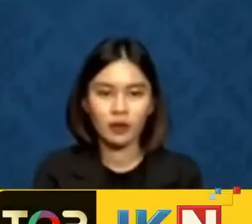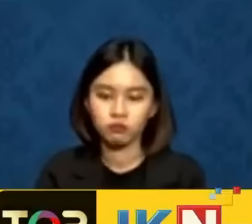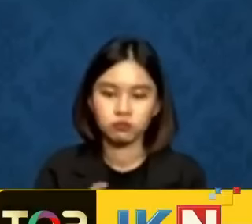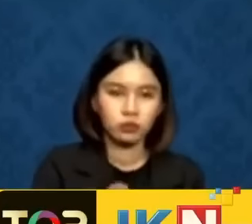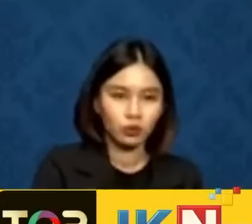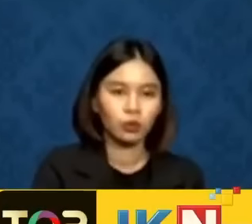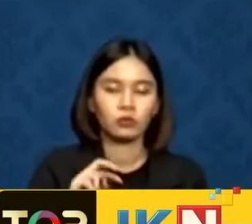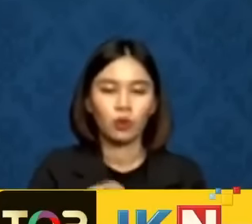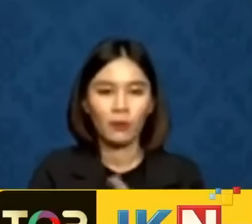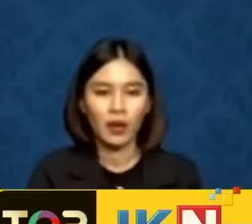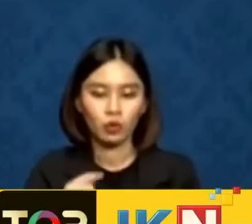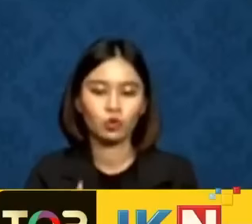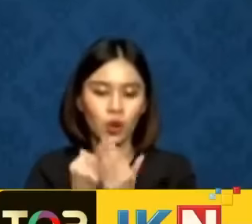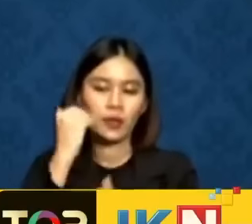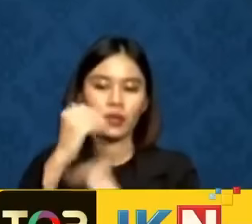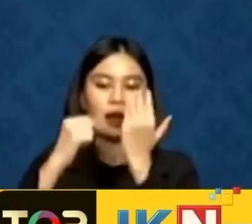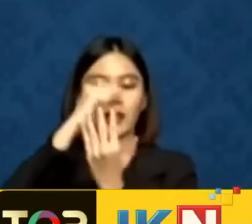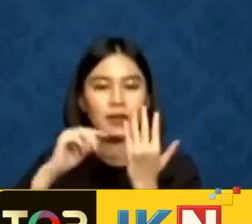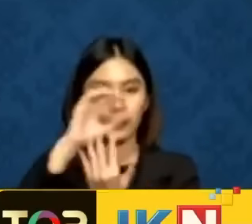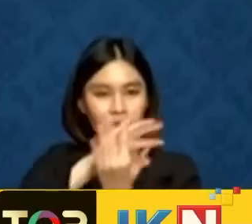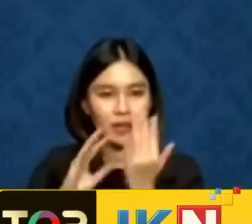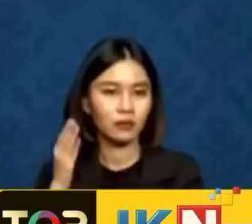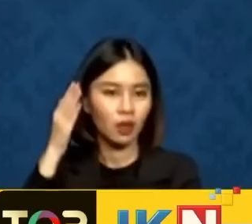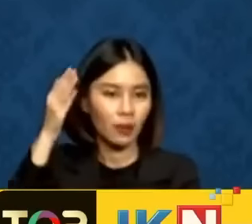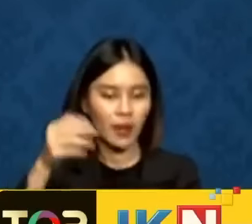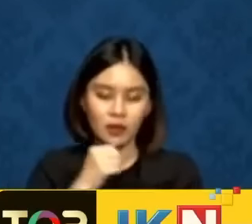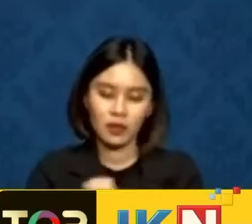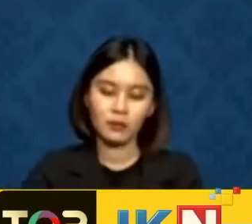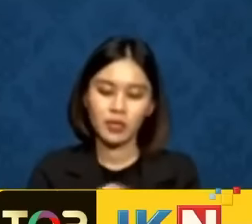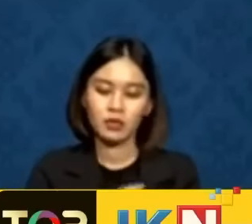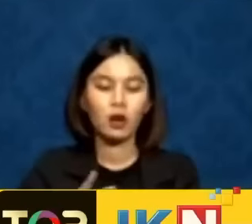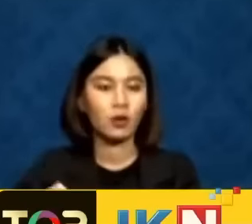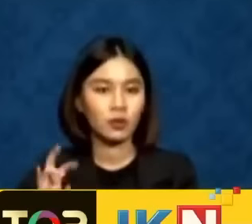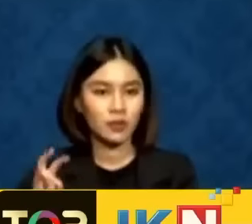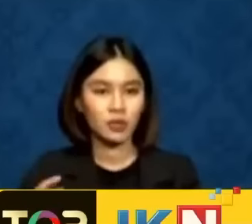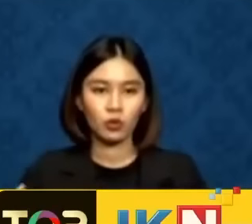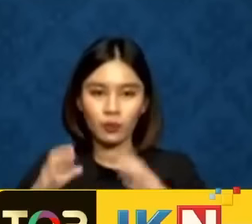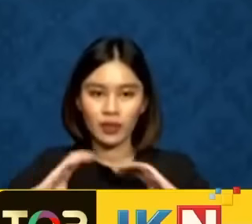สามารถให้กับประเทศต่อไปช่วงต้นปี 2560 17 รัฐบาลได้ประกาศวิสัยทัศน์นิล